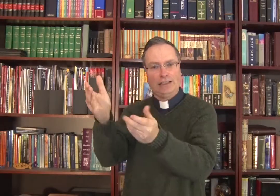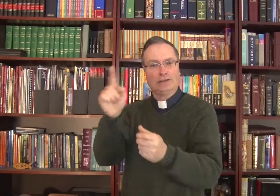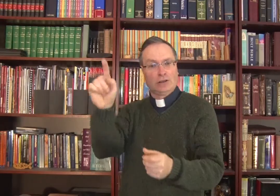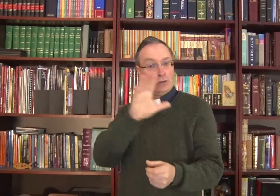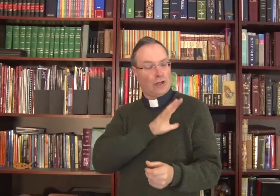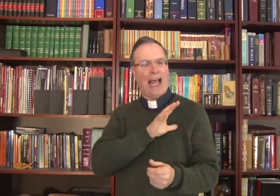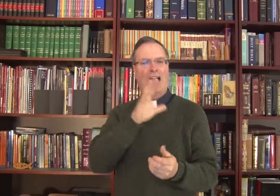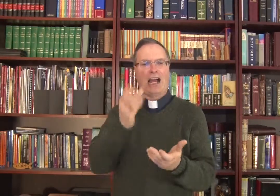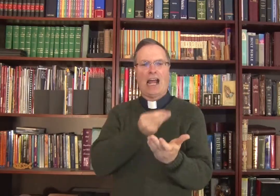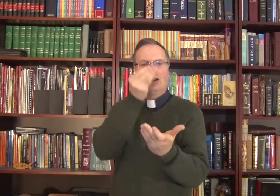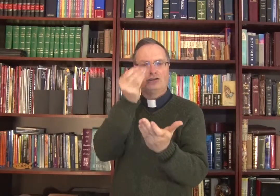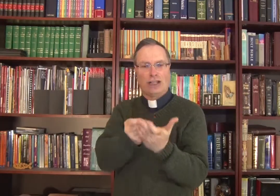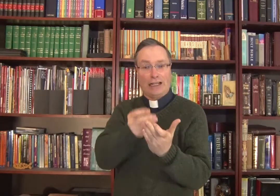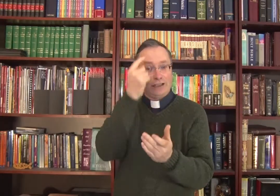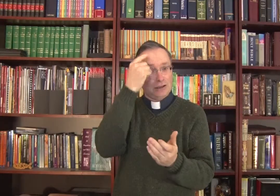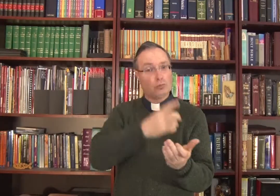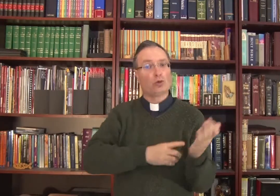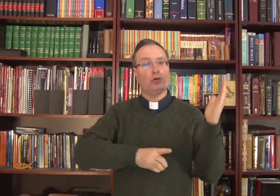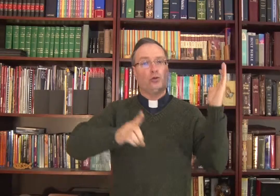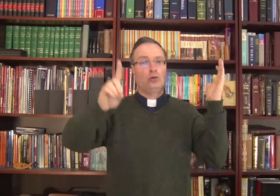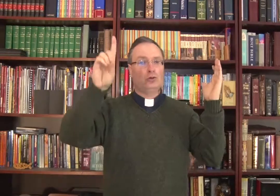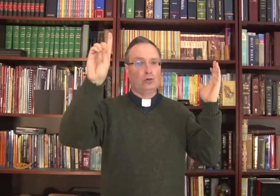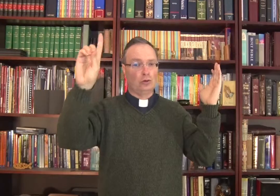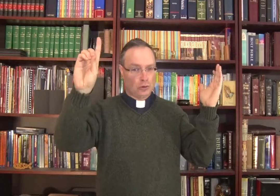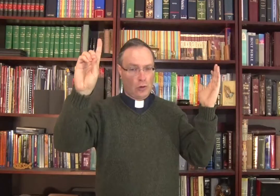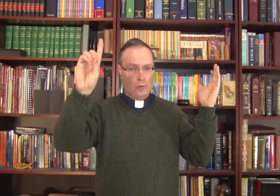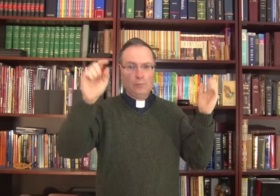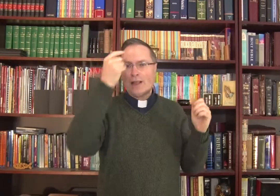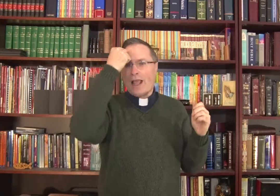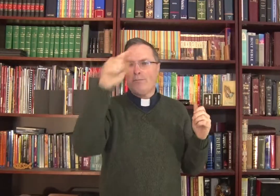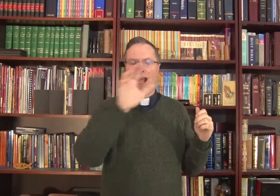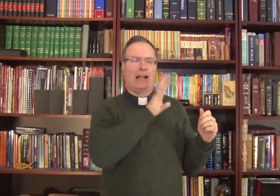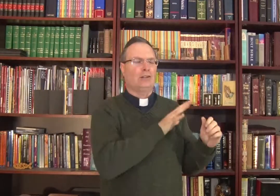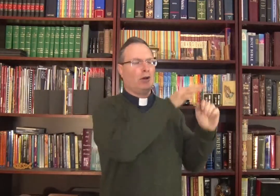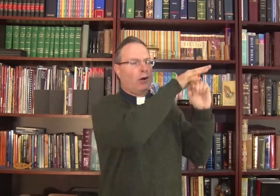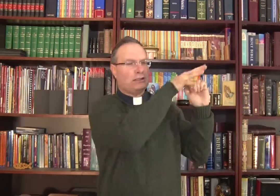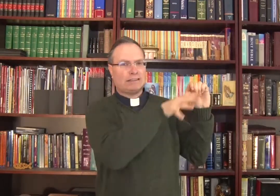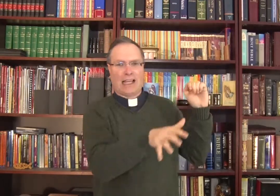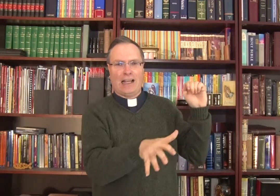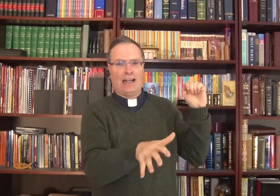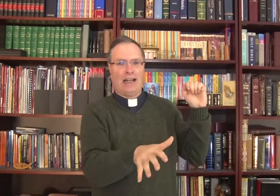et tu as racheté pour Dieu par ton sang